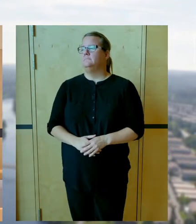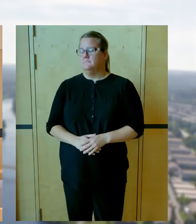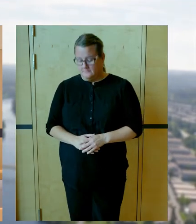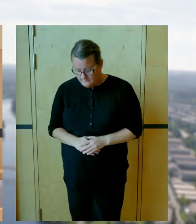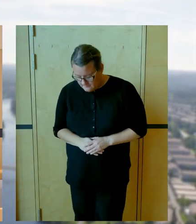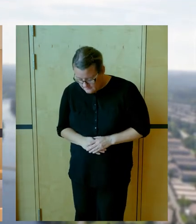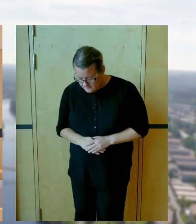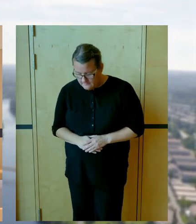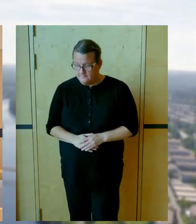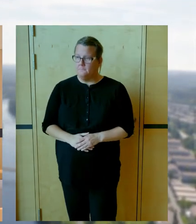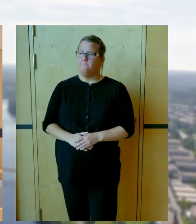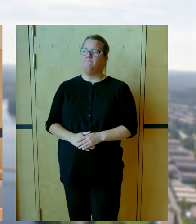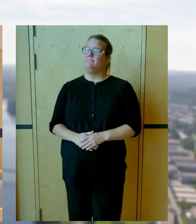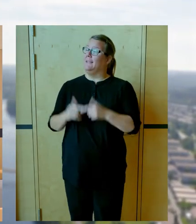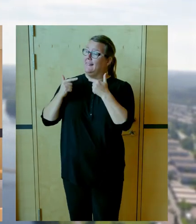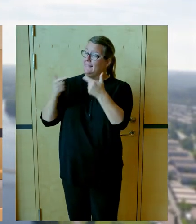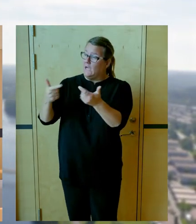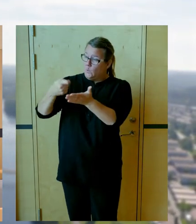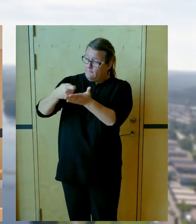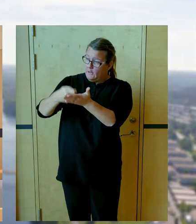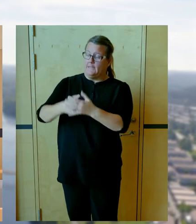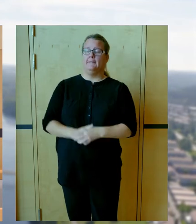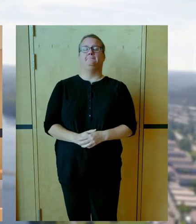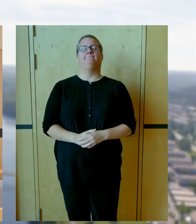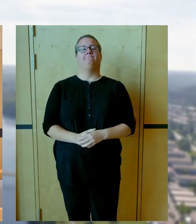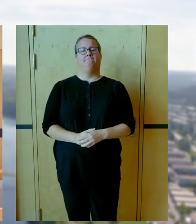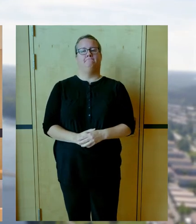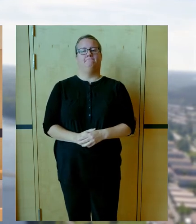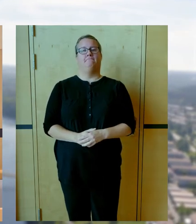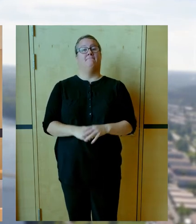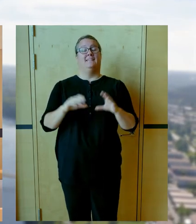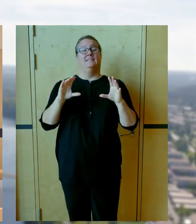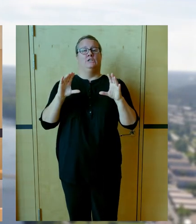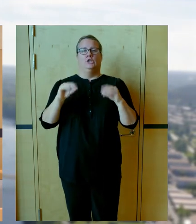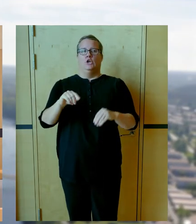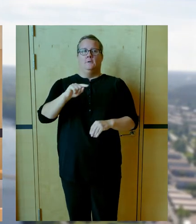Ackordsförfarande Ja det är mycket som ses här men